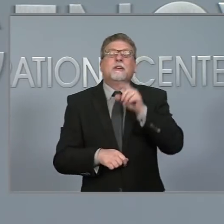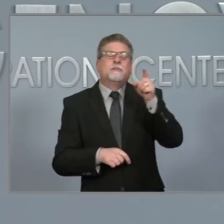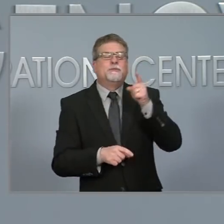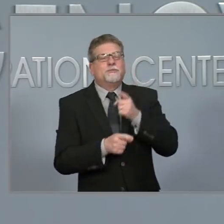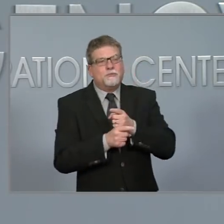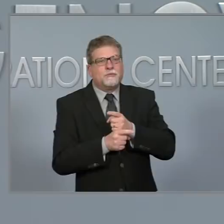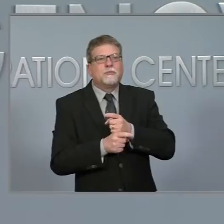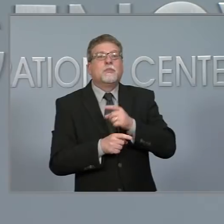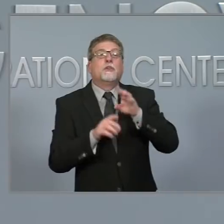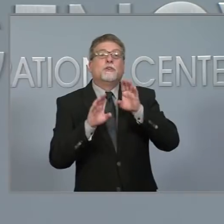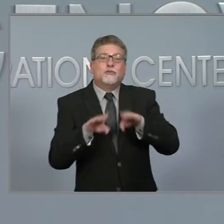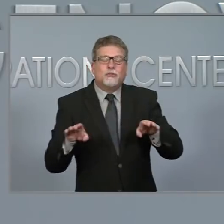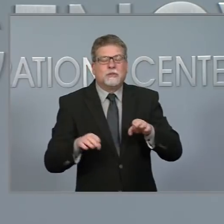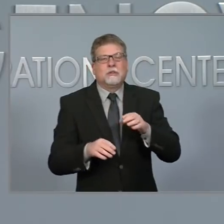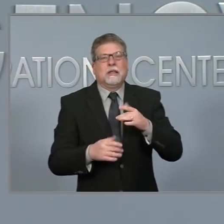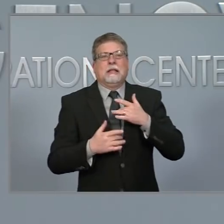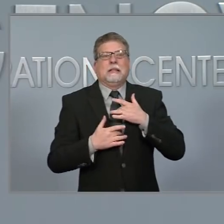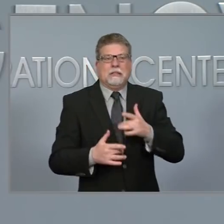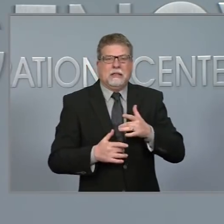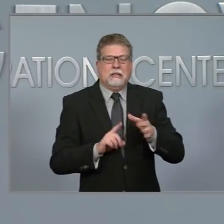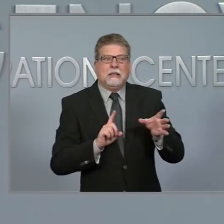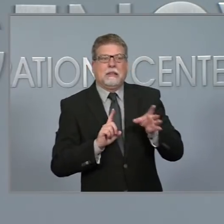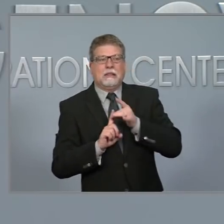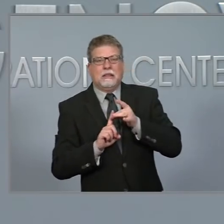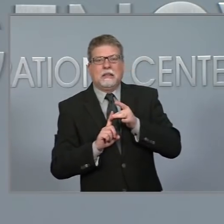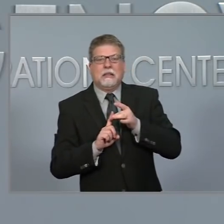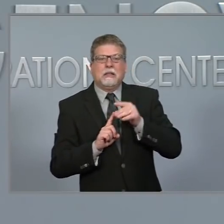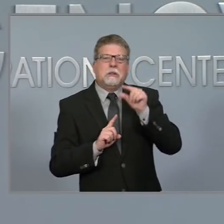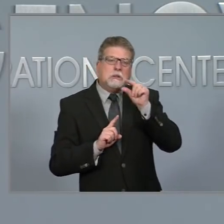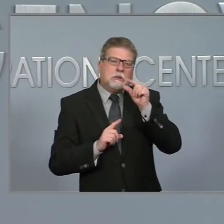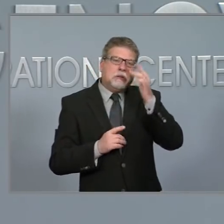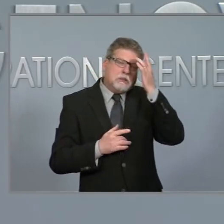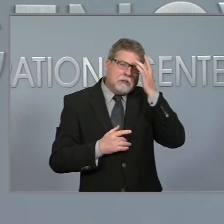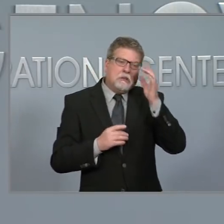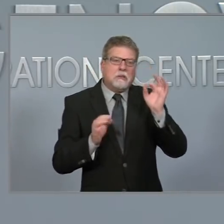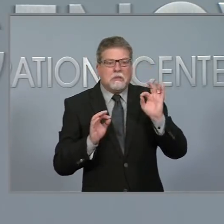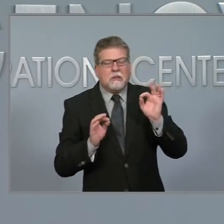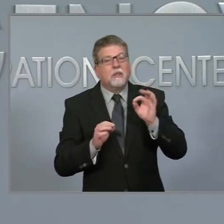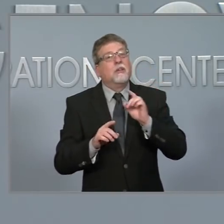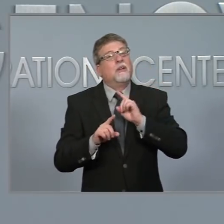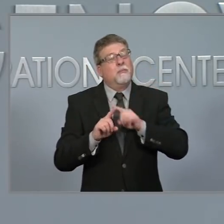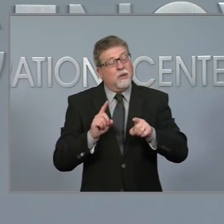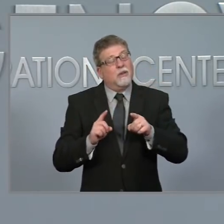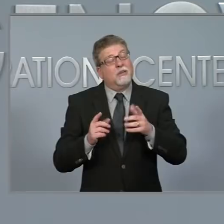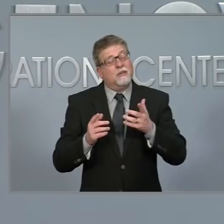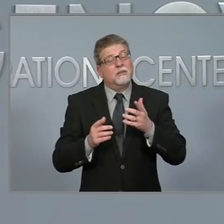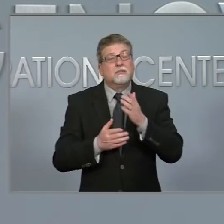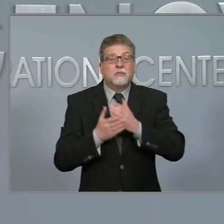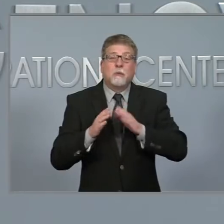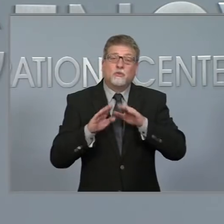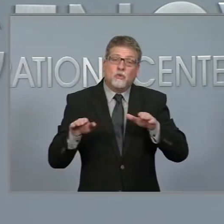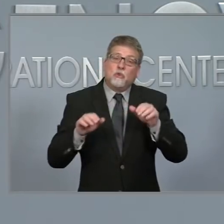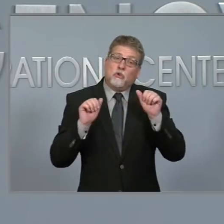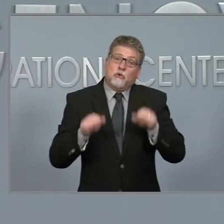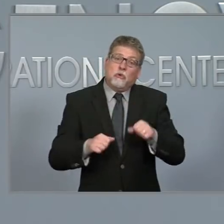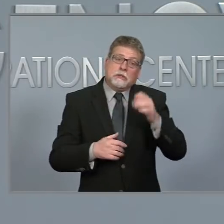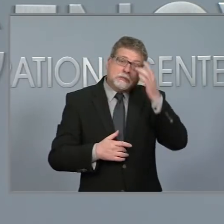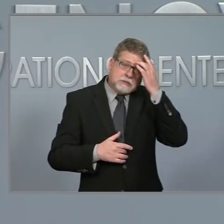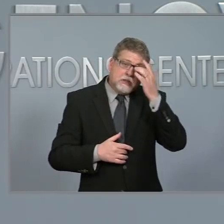fuentes confiables una de las mejores fuentes son los pediatras y es bien importante